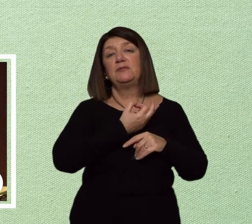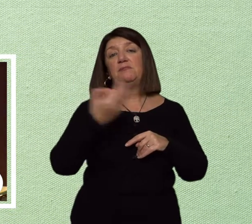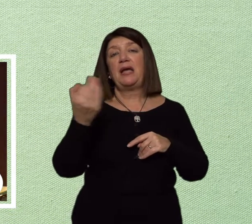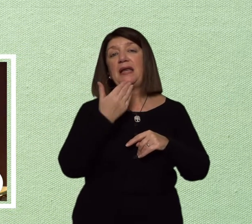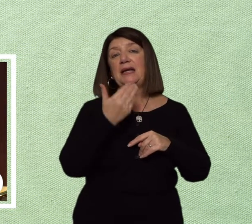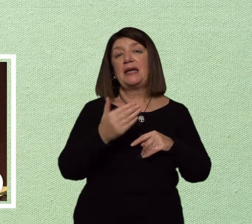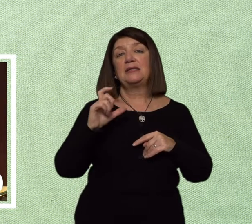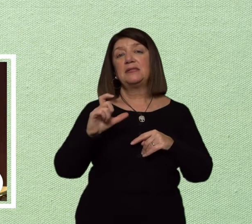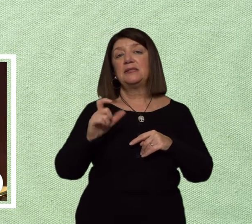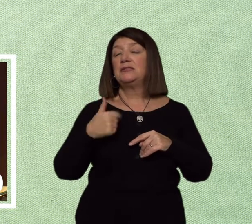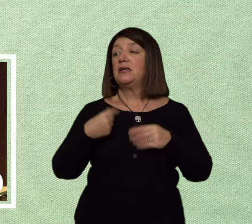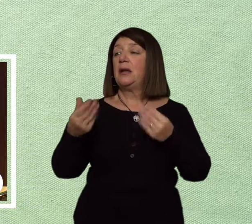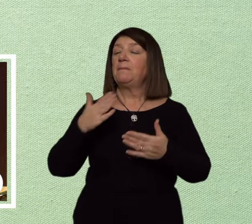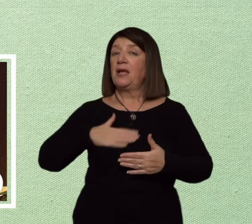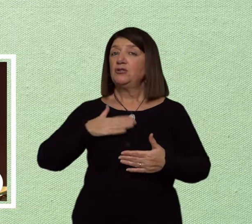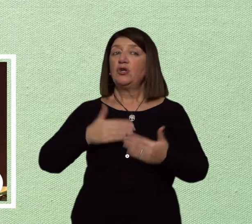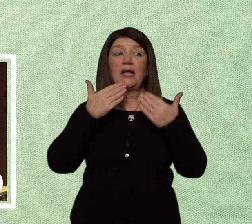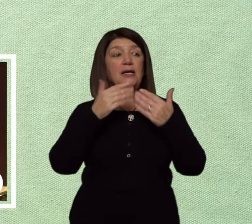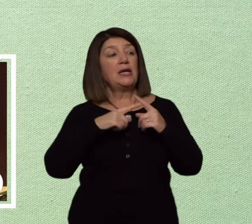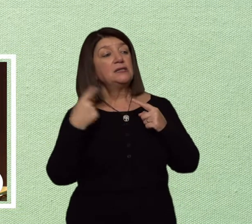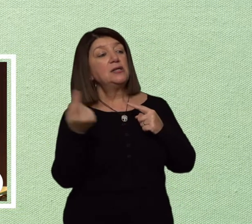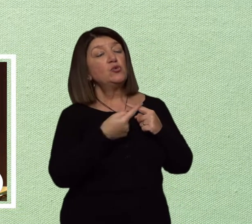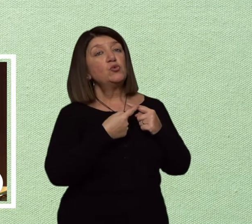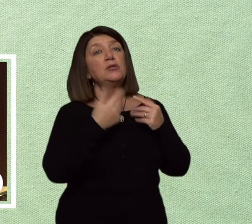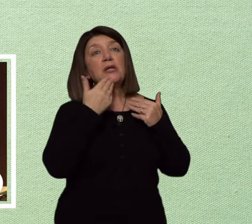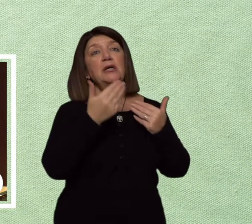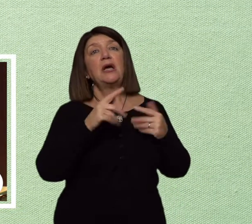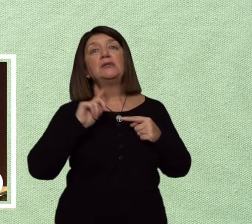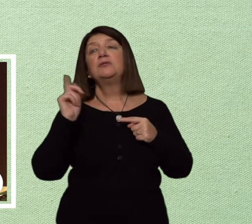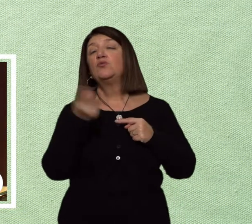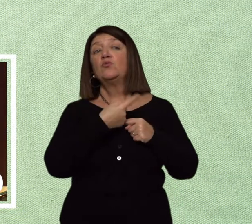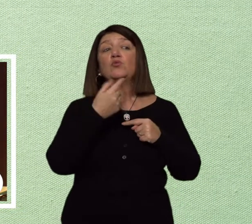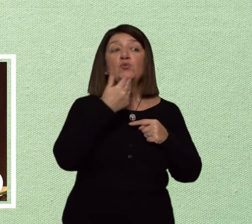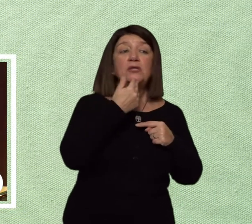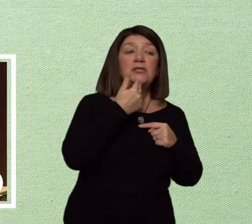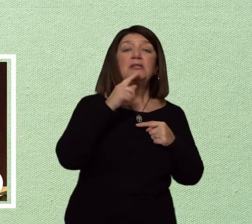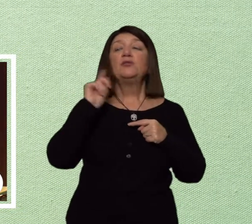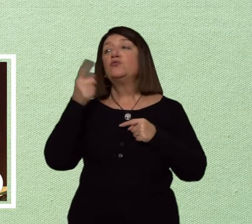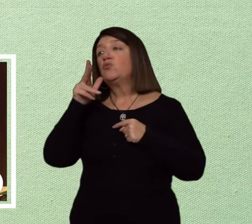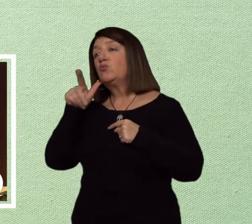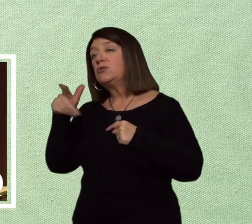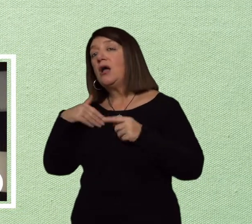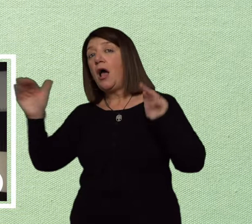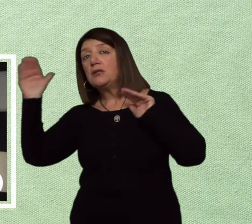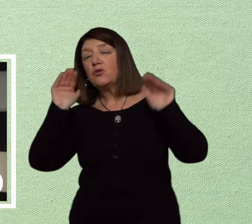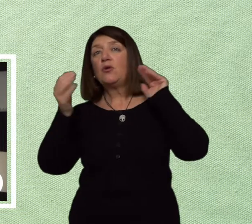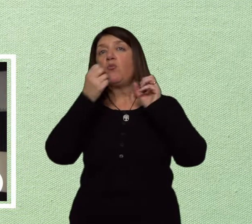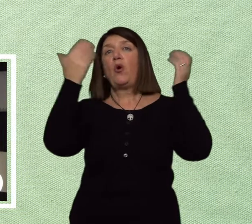Va bene, grazie Cristina, è stato un piacere lavorare con te - Grazie a voi Grazie a tutti e tutte che ci avete ascoltato e vi lasciamo buona serata -Buona serata